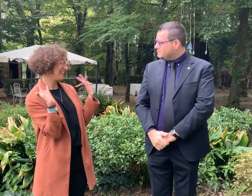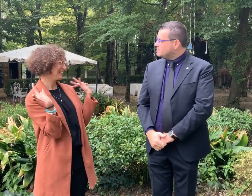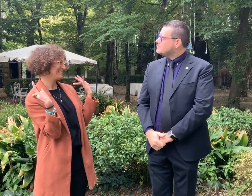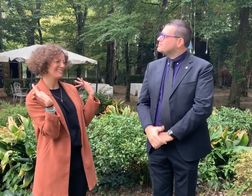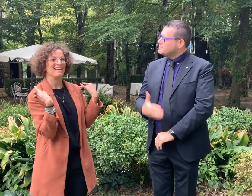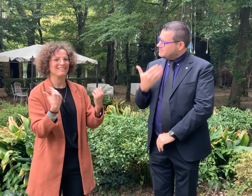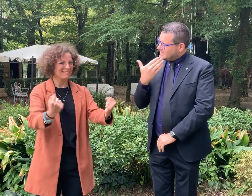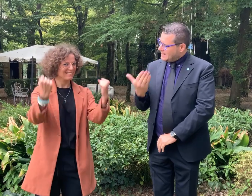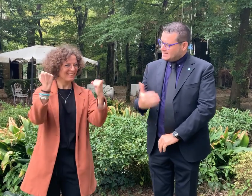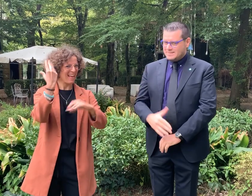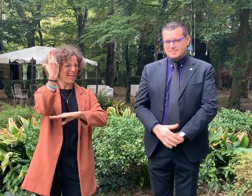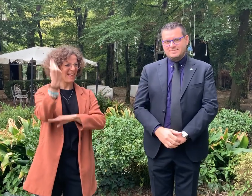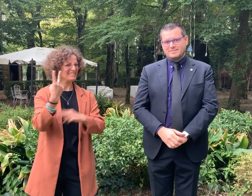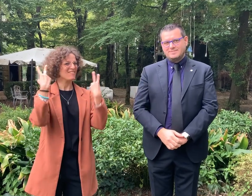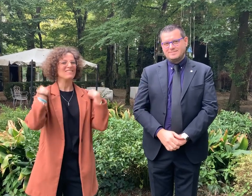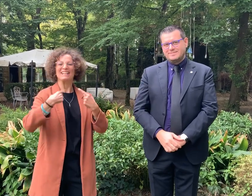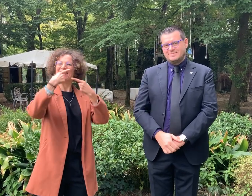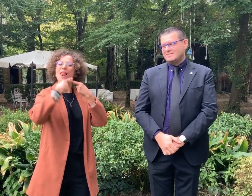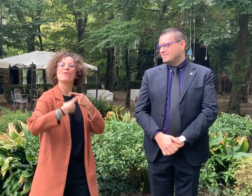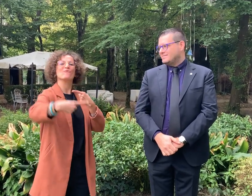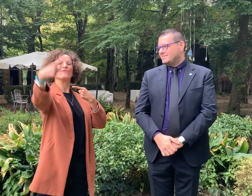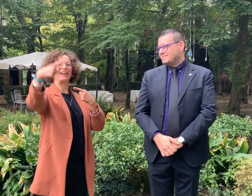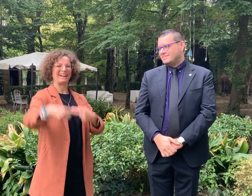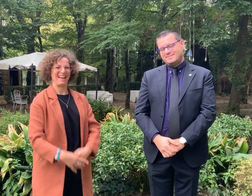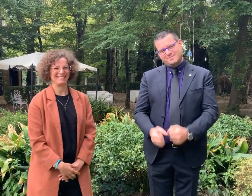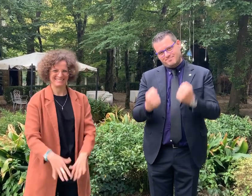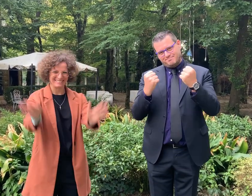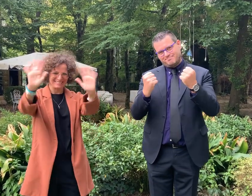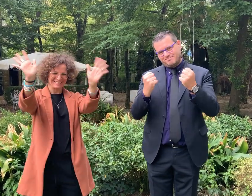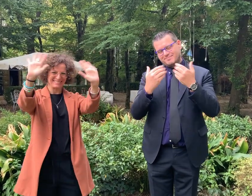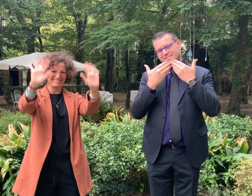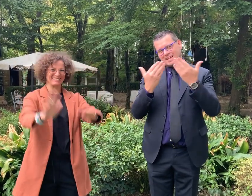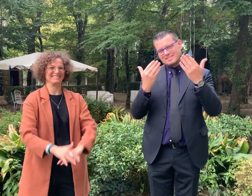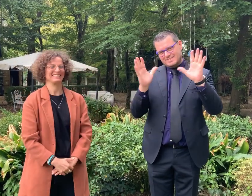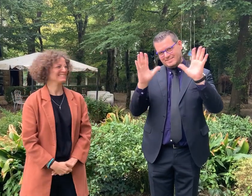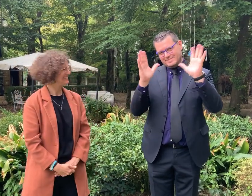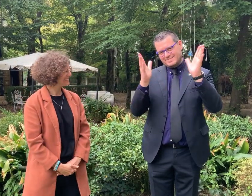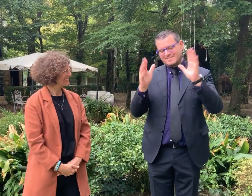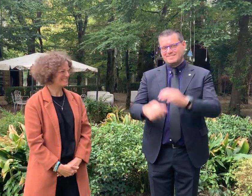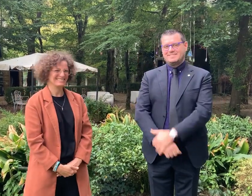Grazie, forza ENS e lunga vita all’ENS. Ciao a tutti. Forza, grazie. Ciao!